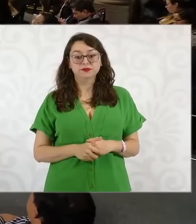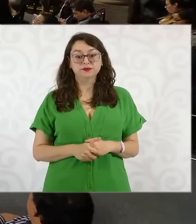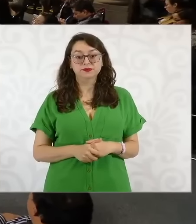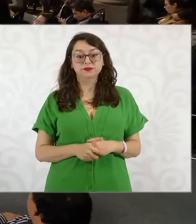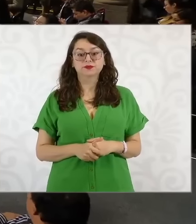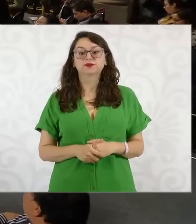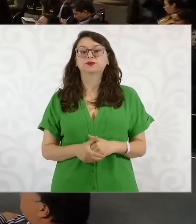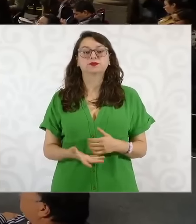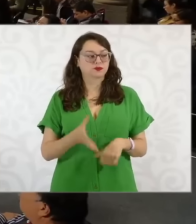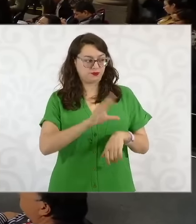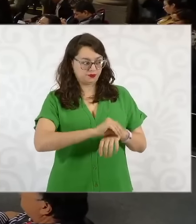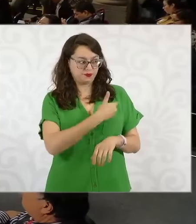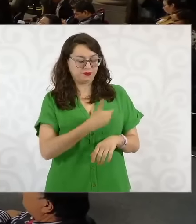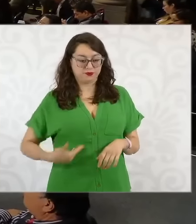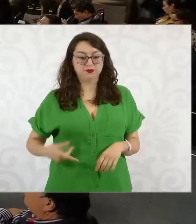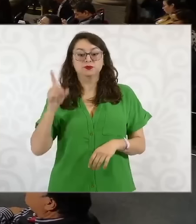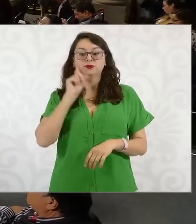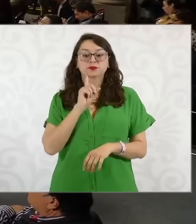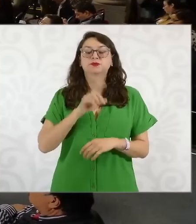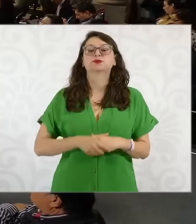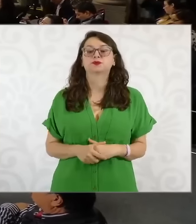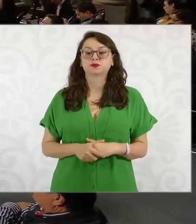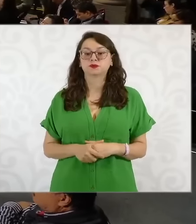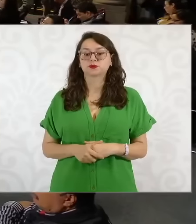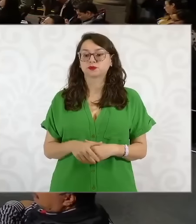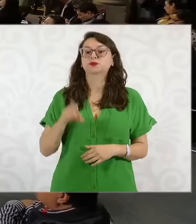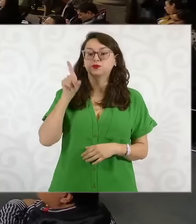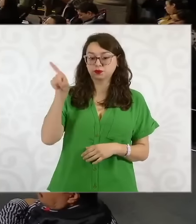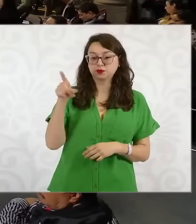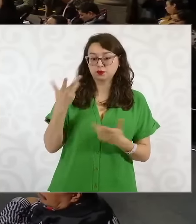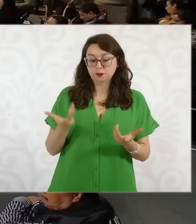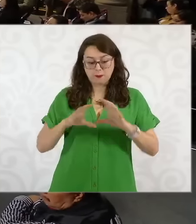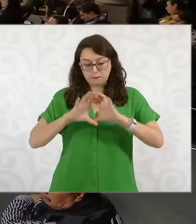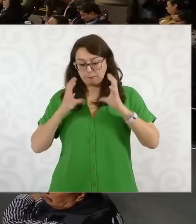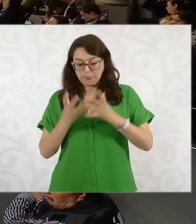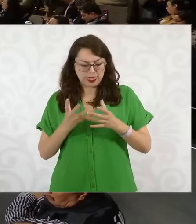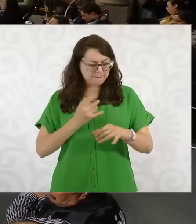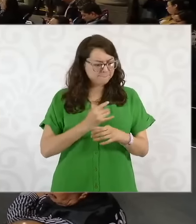Su permiso, presidenta. Fue una reducción en general de las estimaciones a las economías